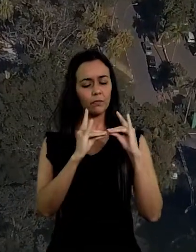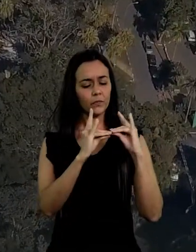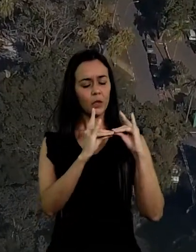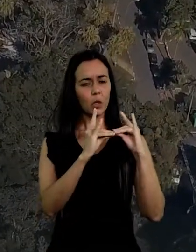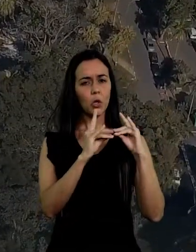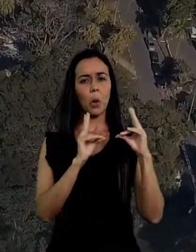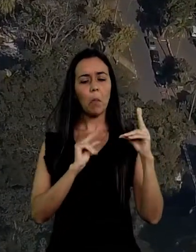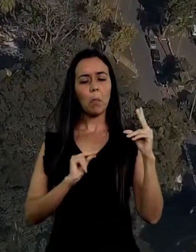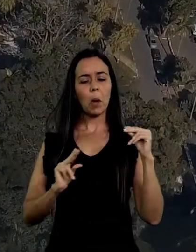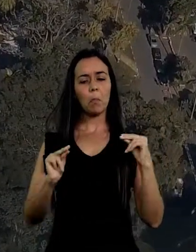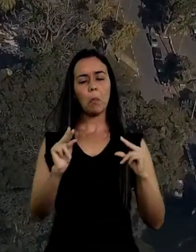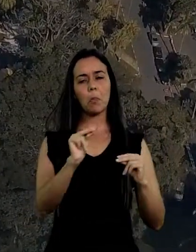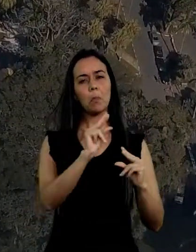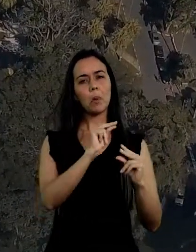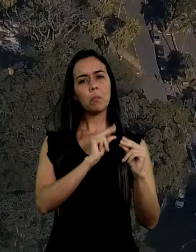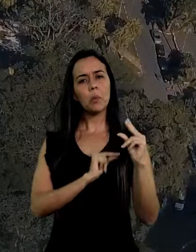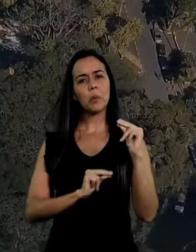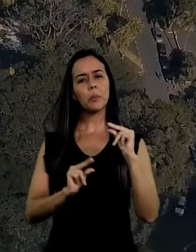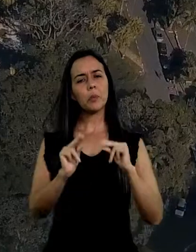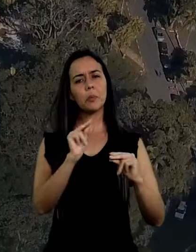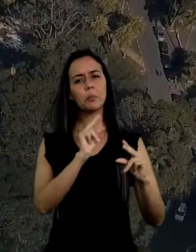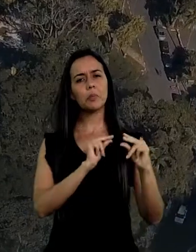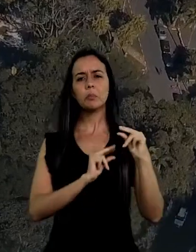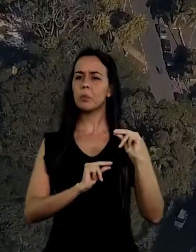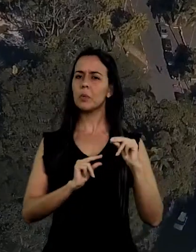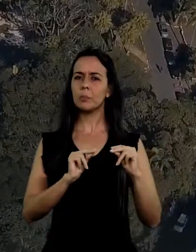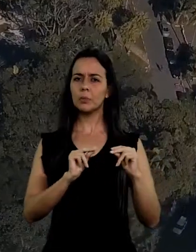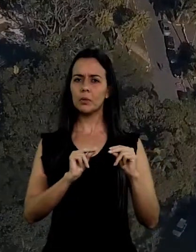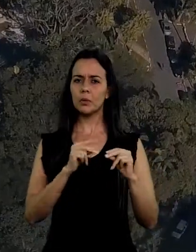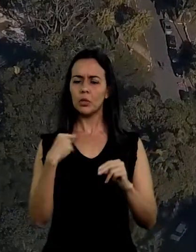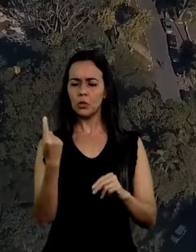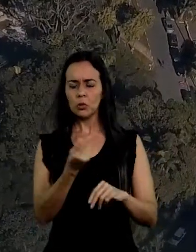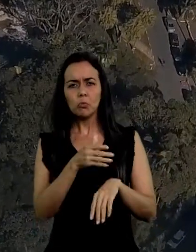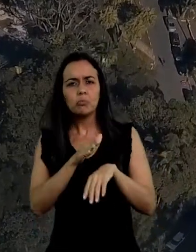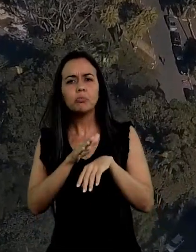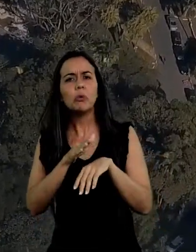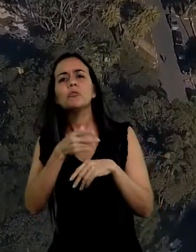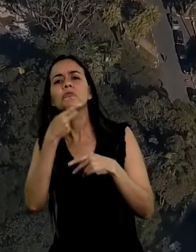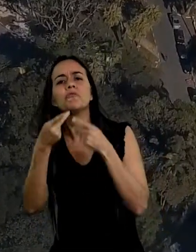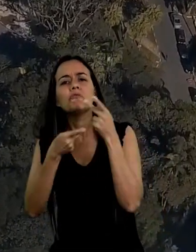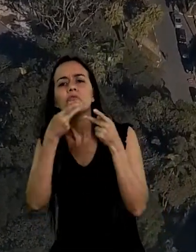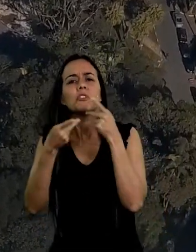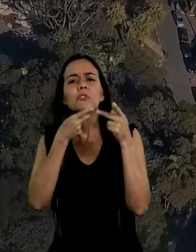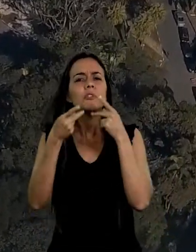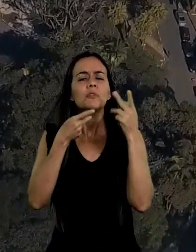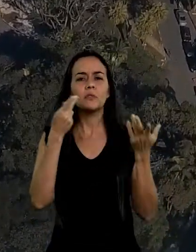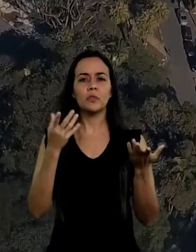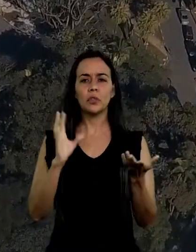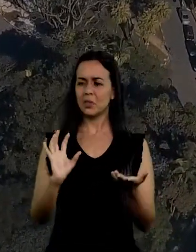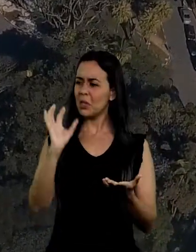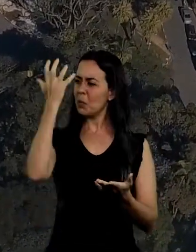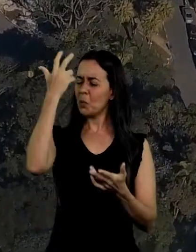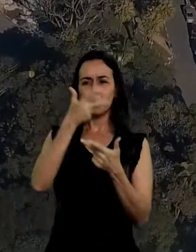ficamos lá conversando entre a gente, falando da pessoa. Não é isso que fazemos quando tem uma catástrofe? Falamos, contamos,